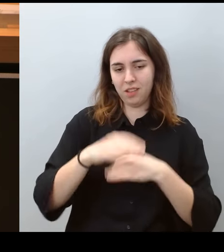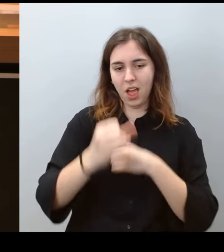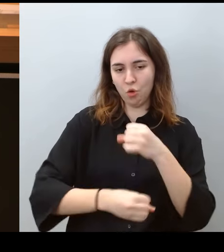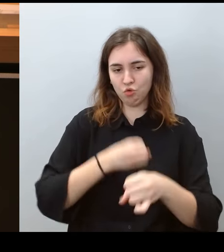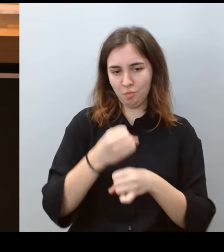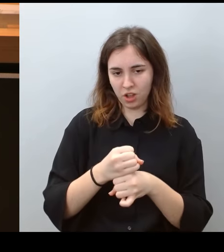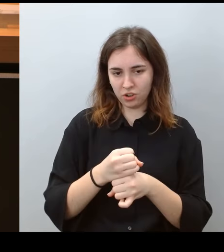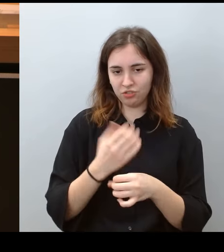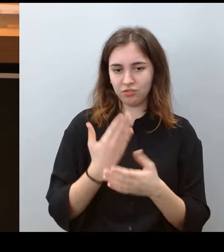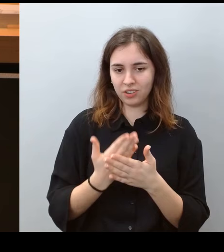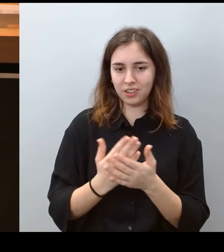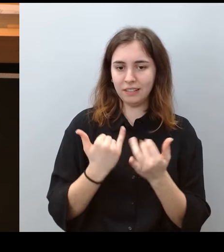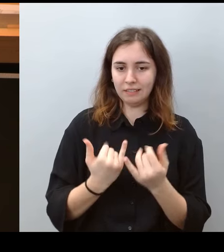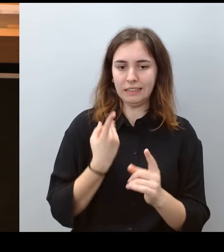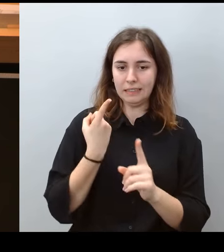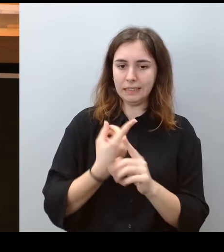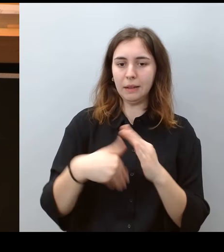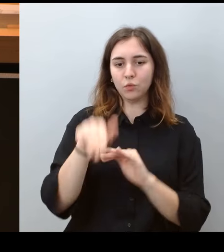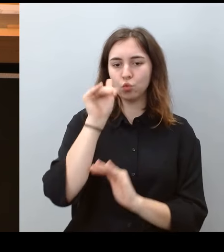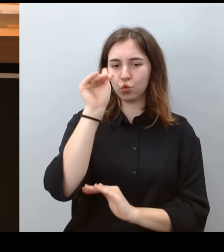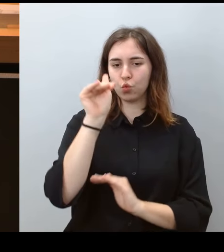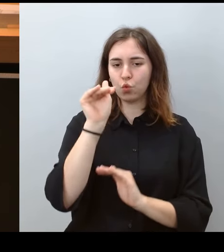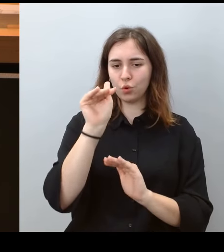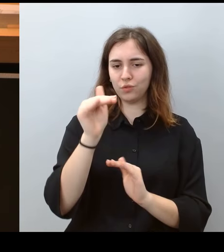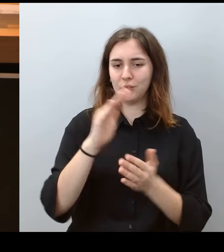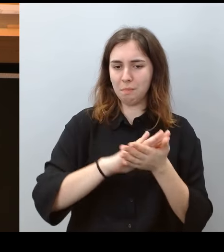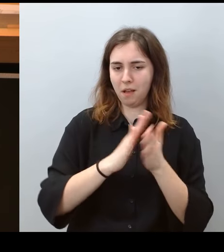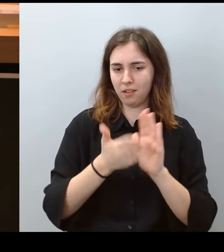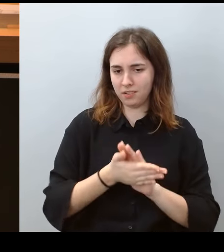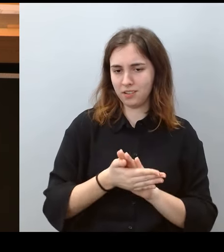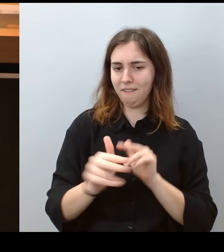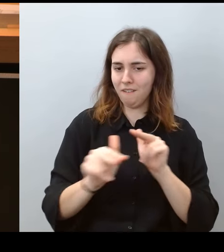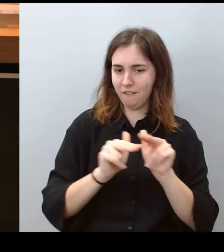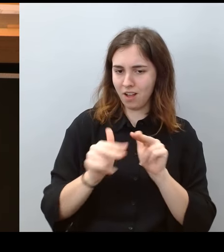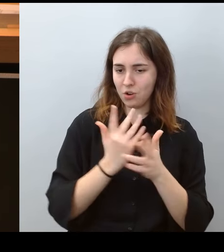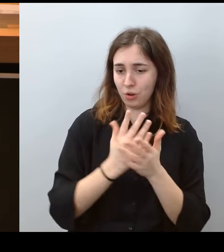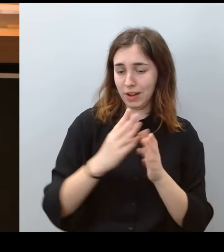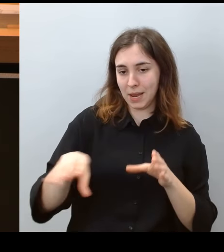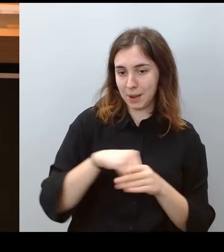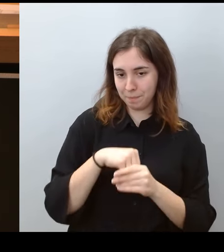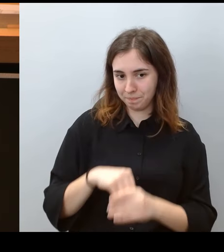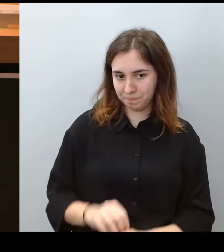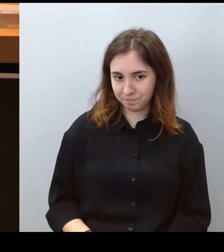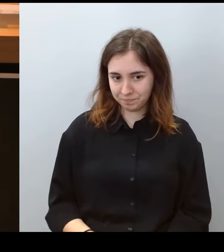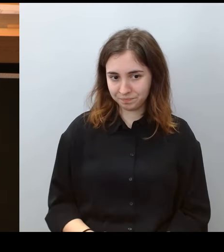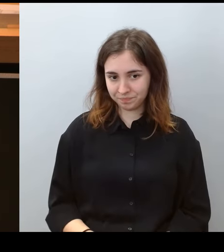Zukunftspakt Verwaltung gehört. Und das ist ein weiterer Schritt hin